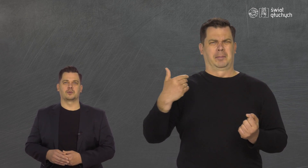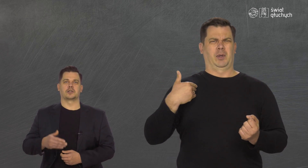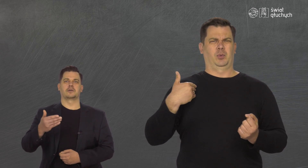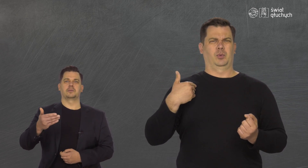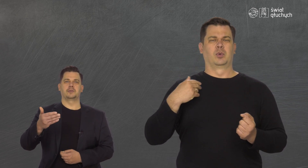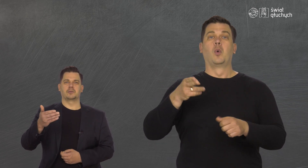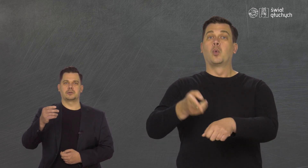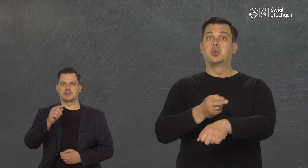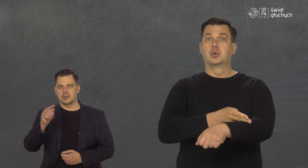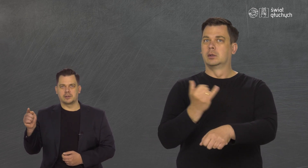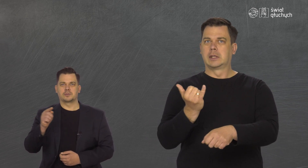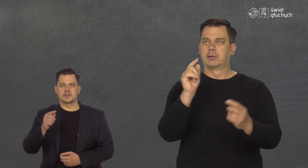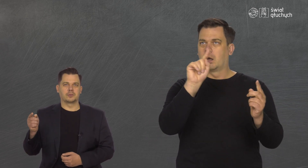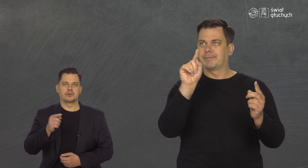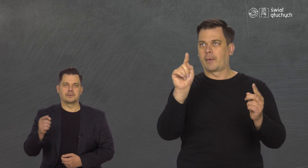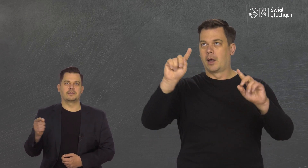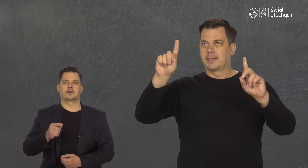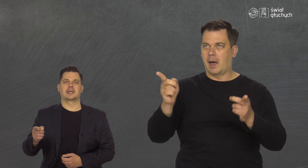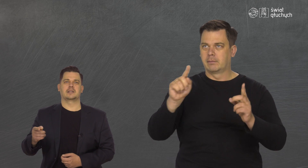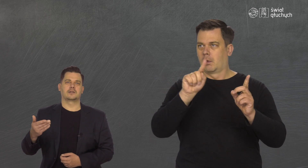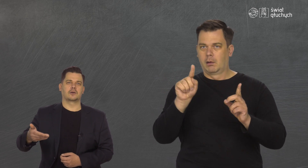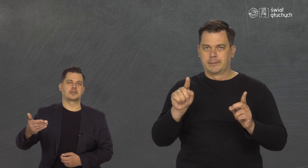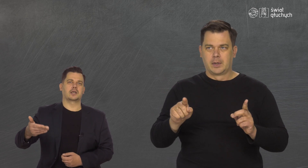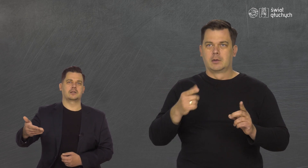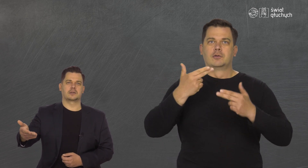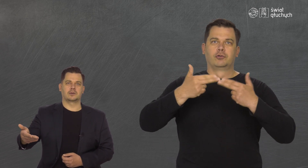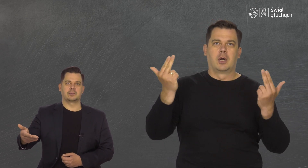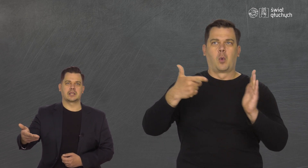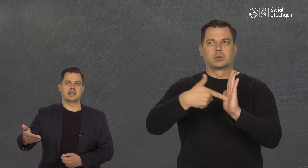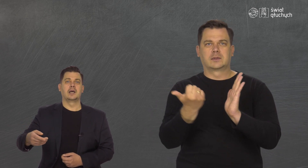gdzie w urzędowym piśmie musimy przebrnąć przez mnóstwo informacji, co, gdzie i kiedy zostało napisane.